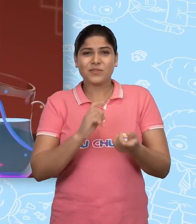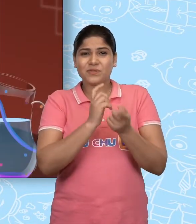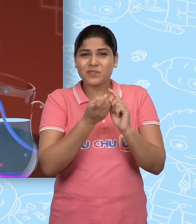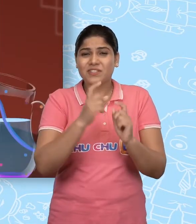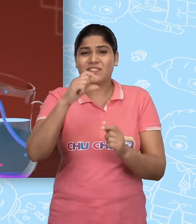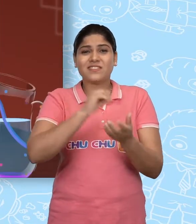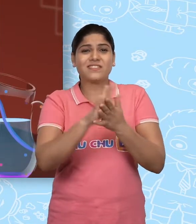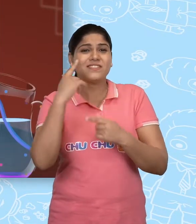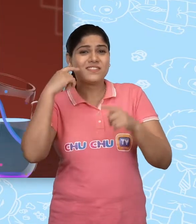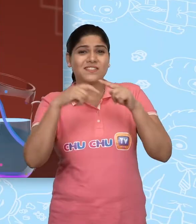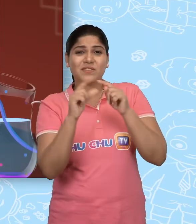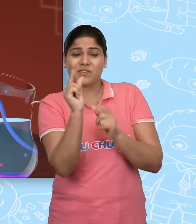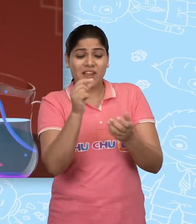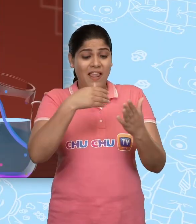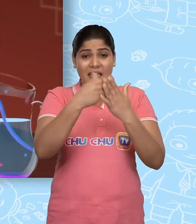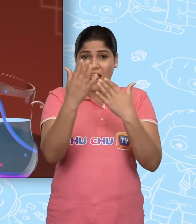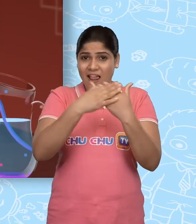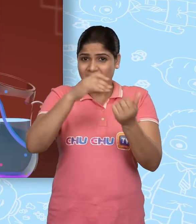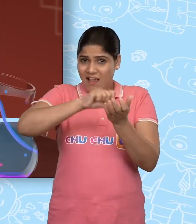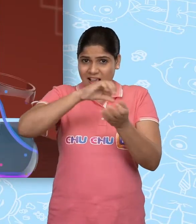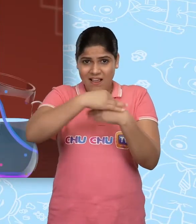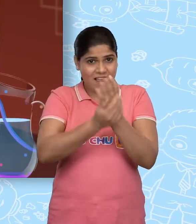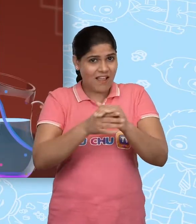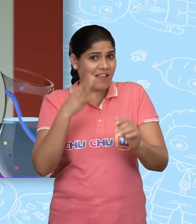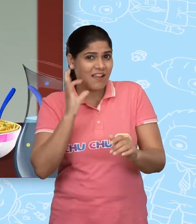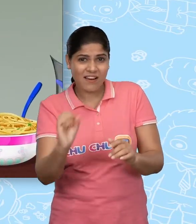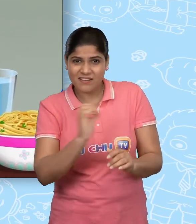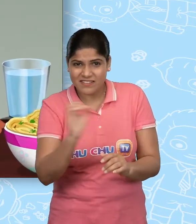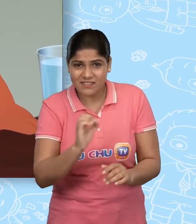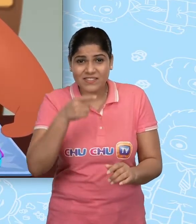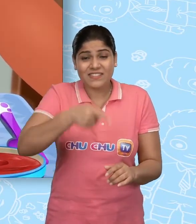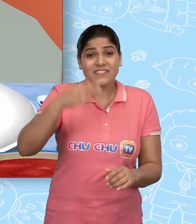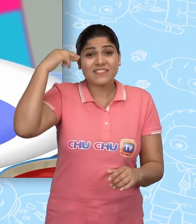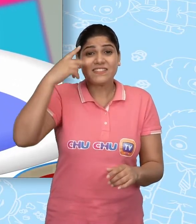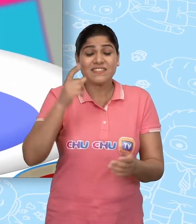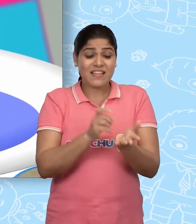और चूंकी Chiku ने अपने हाथ धोना जरूरी नहीं समझा था कीटाणु वहीं रह गए थे